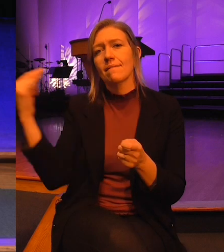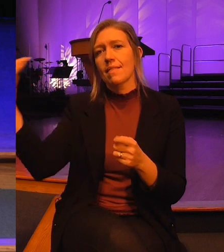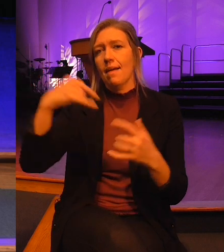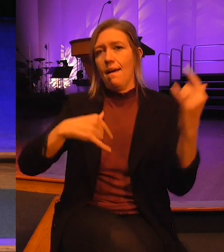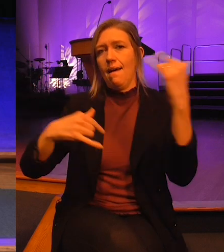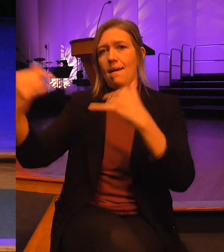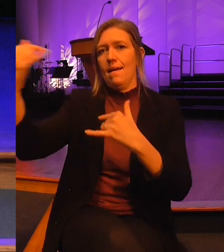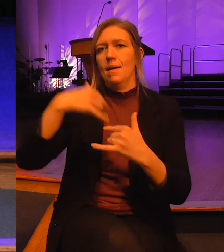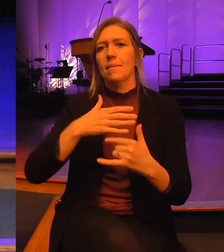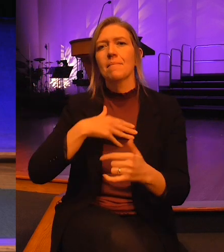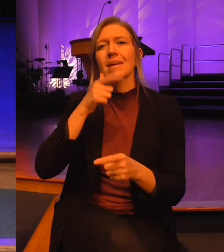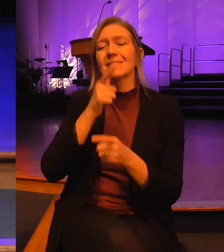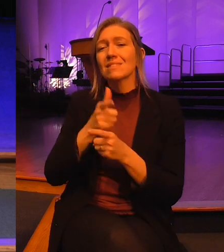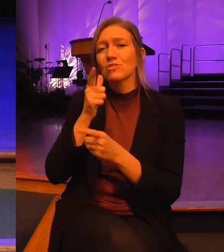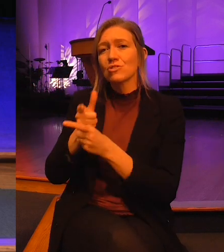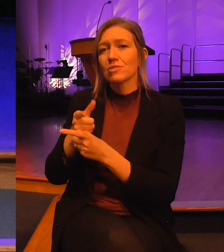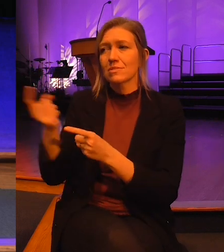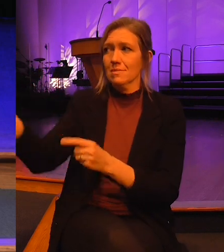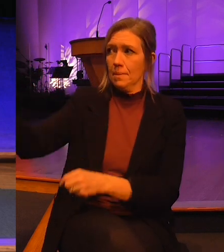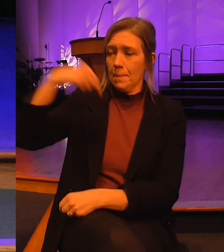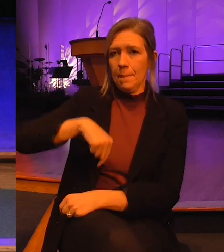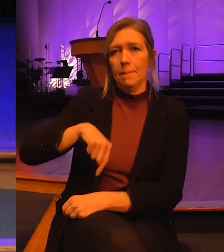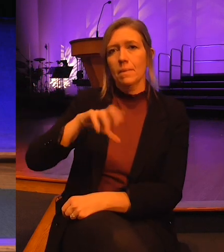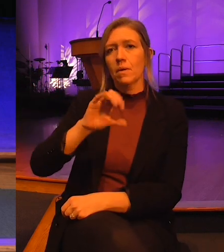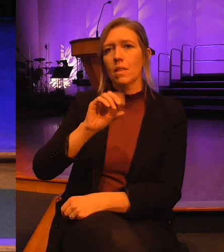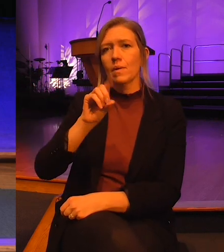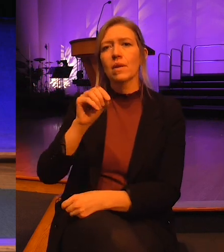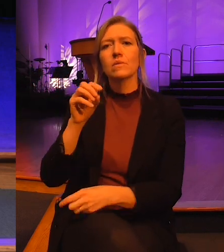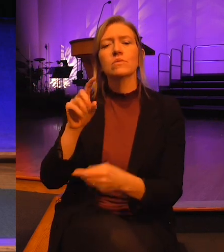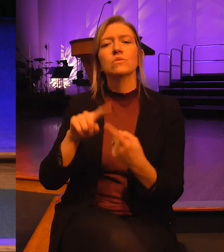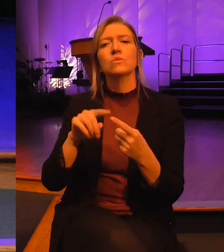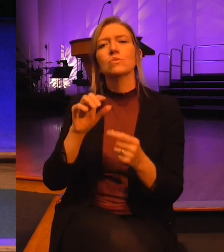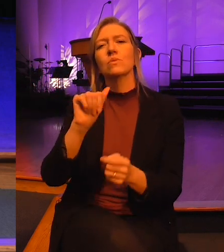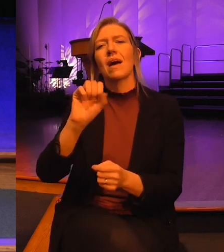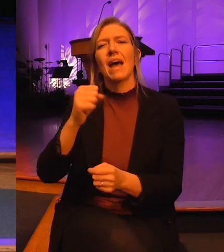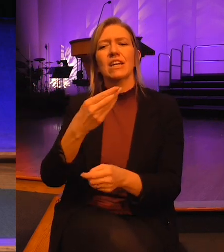para mi padre, uh, en una ciudad donde creció